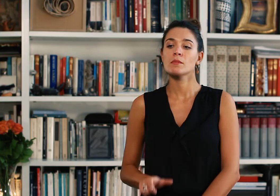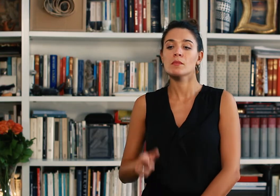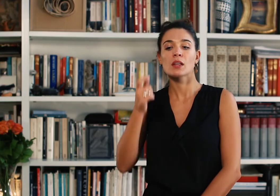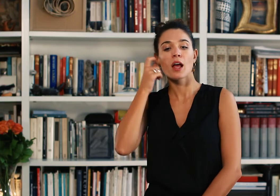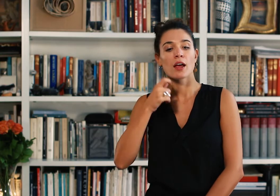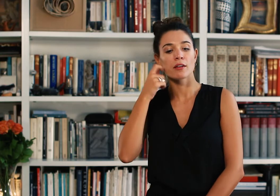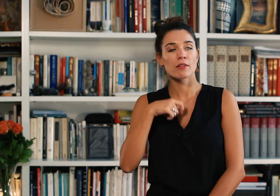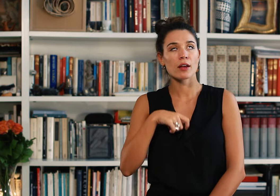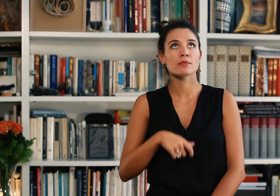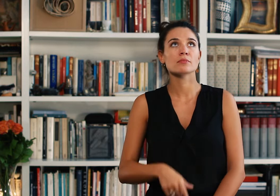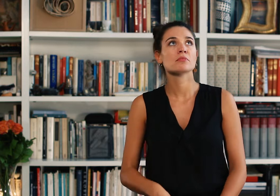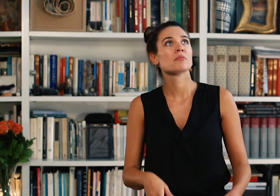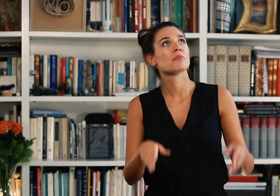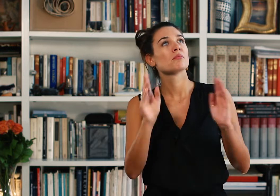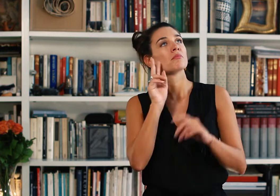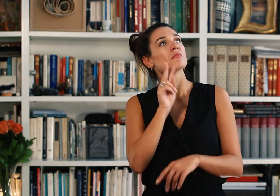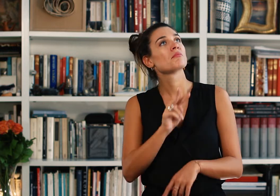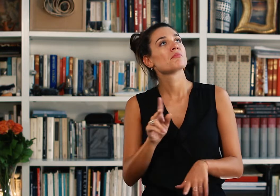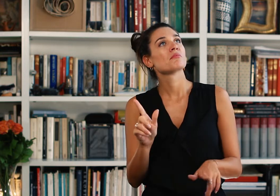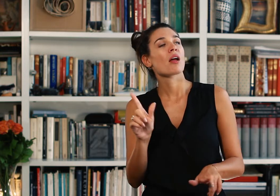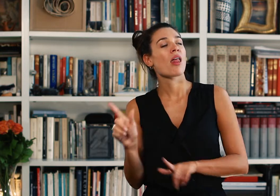Puntuale lui salì al secondo piano di un elegante palazzo in Boulevard des